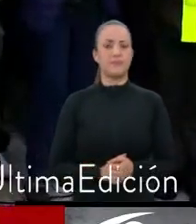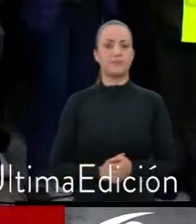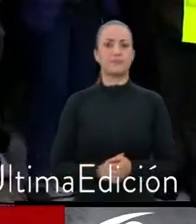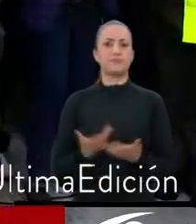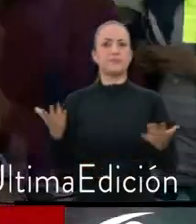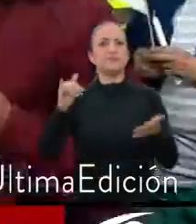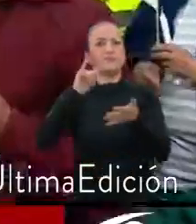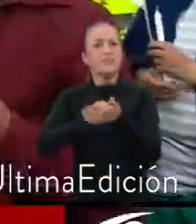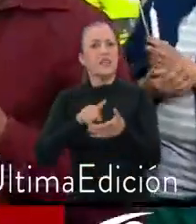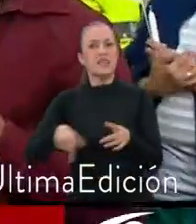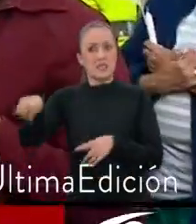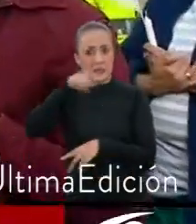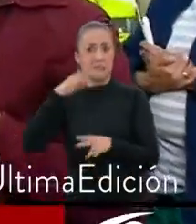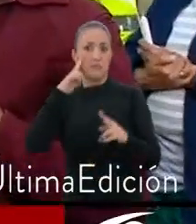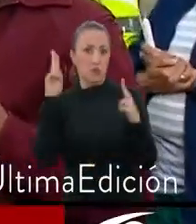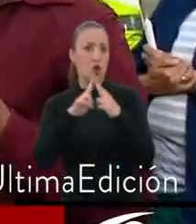debemos combatir, todo el mundo,